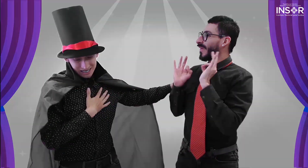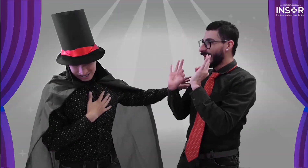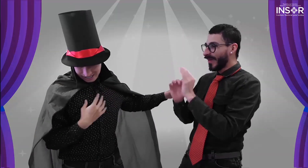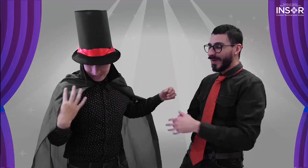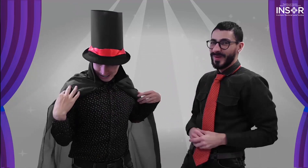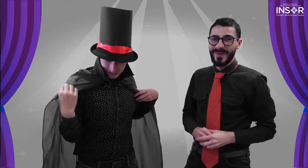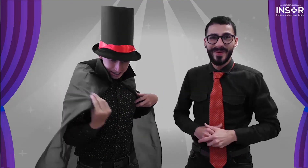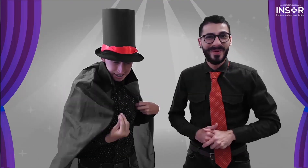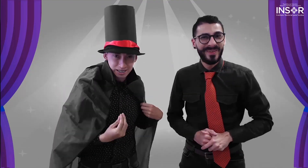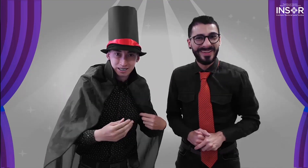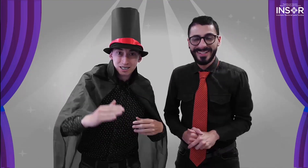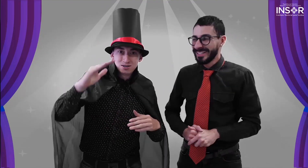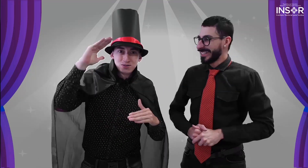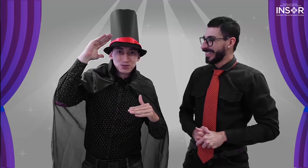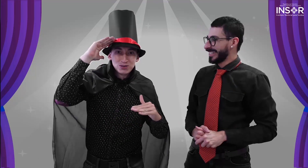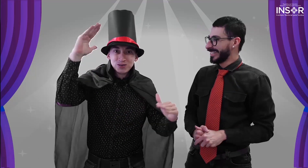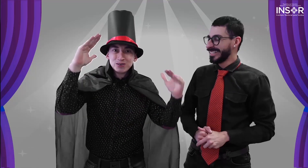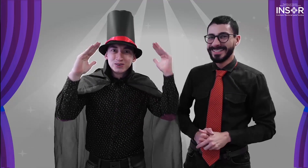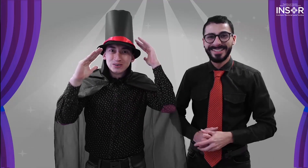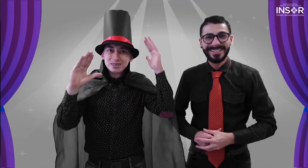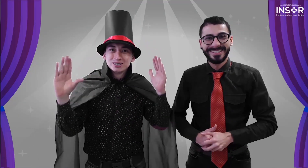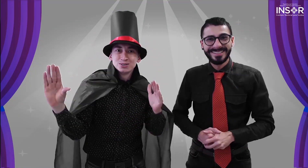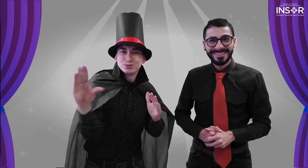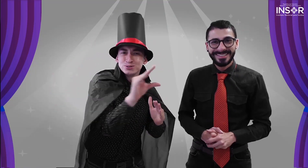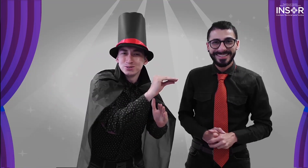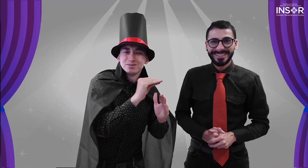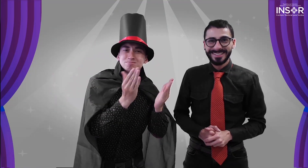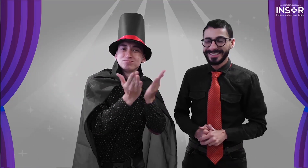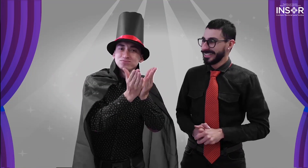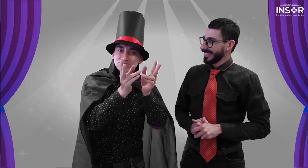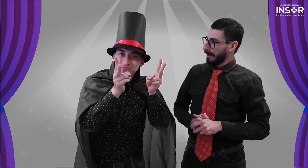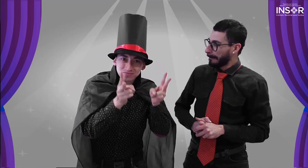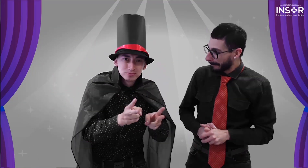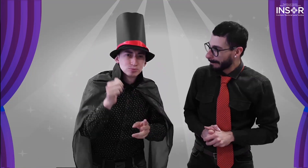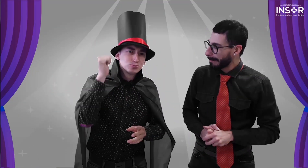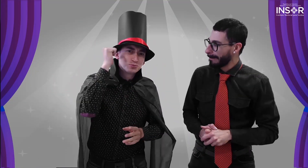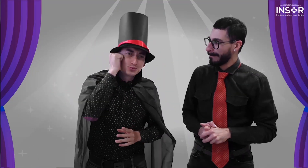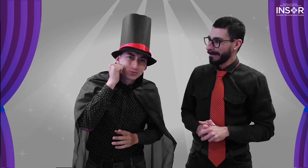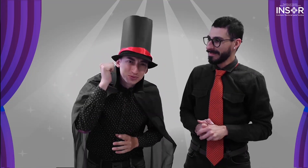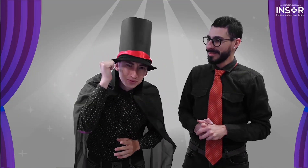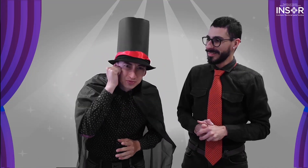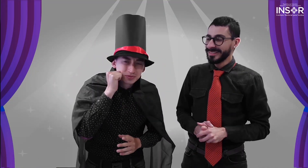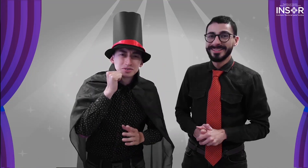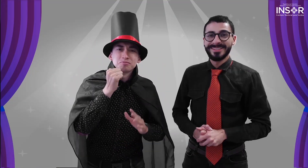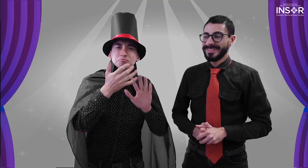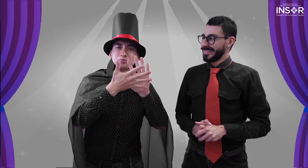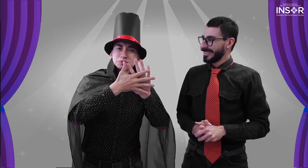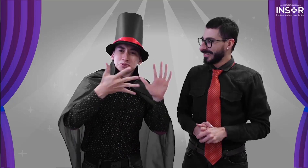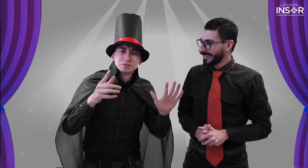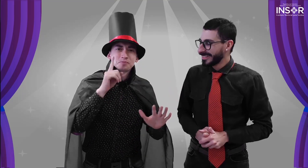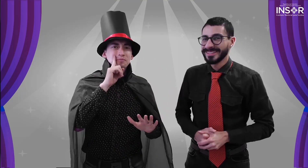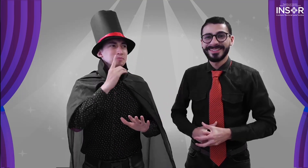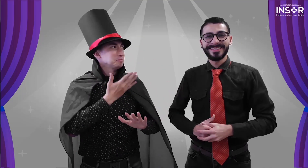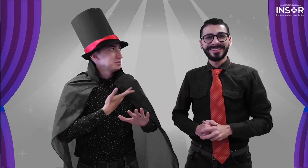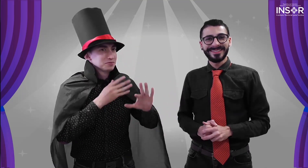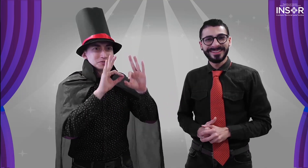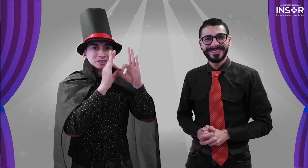¡Uff, listo! ¡Hola a todos! ¡Estudiantes, profesores, modelos lingüísticos, padres de familia!